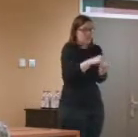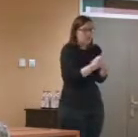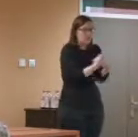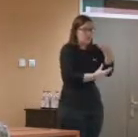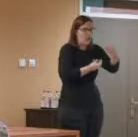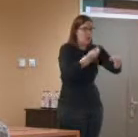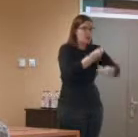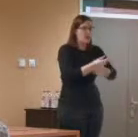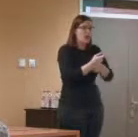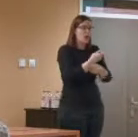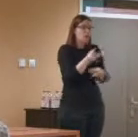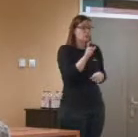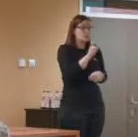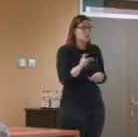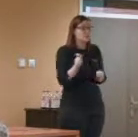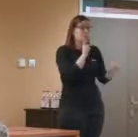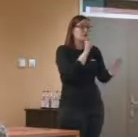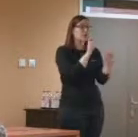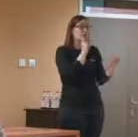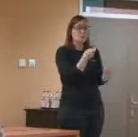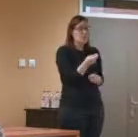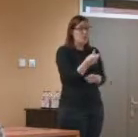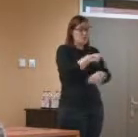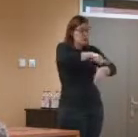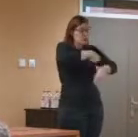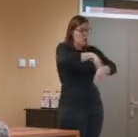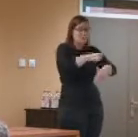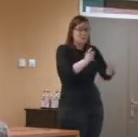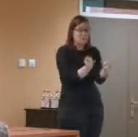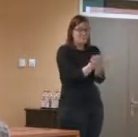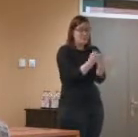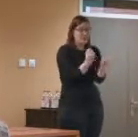que hay no pueden hacer más, las condiciones además en las que trabajan son muy difíciles.